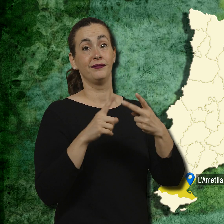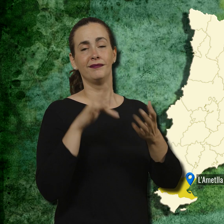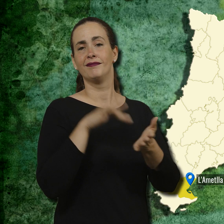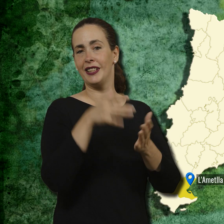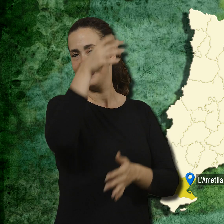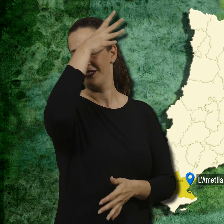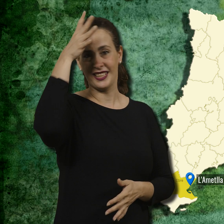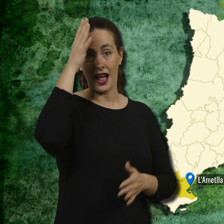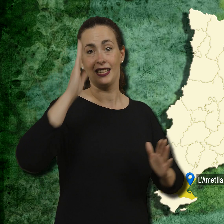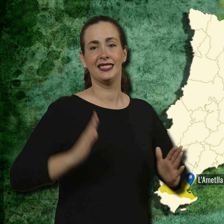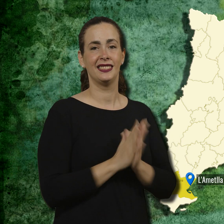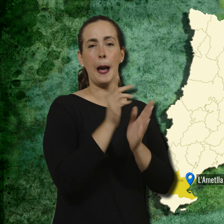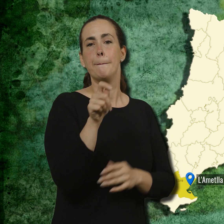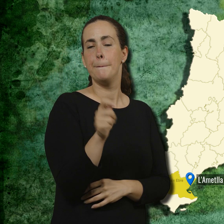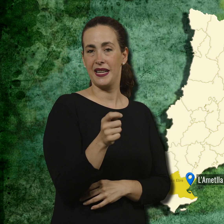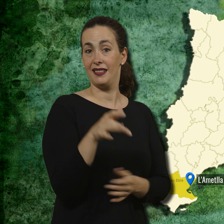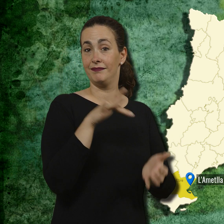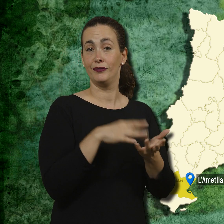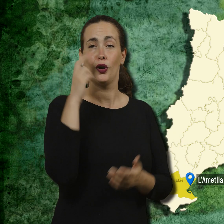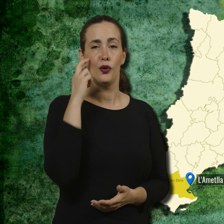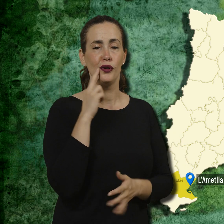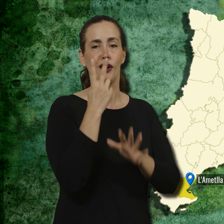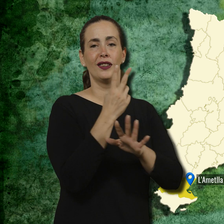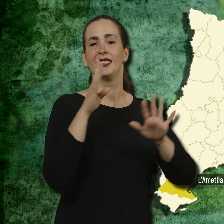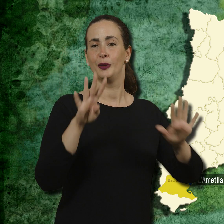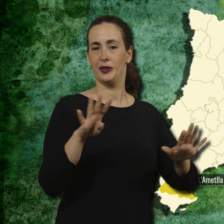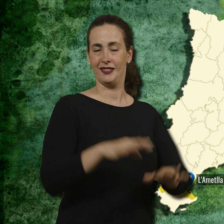Festa Major d’estiu (Sant Pere), 29 de juny.